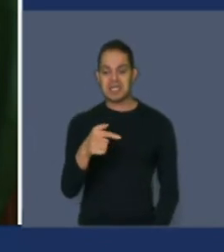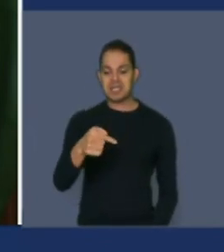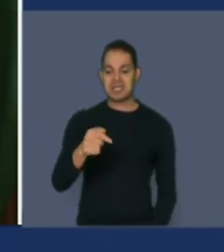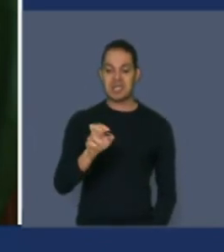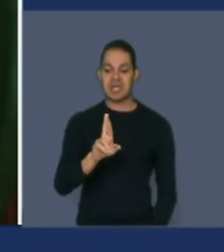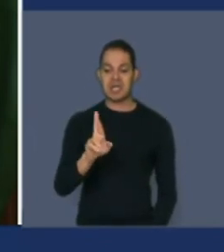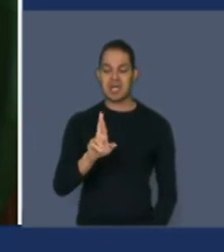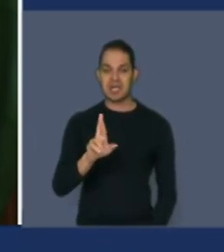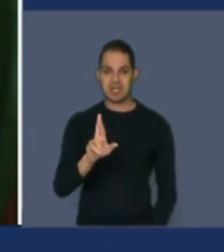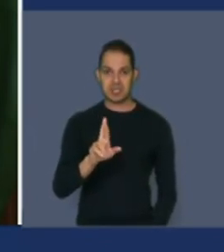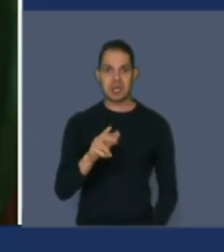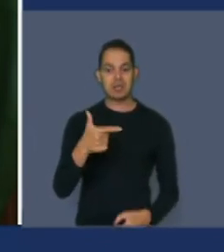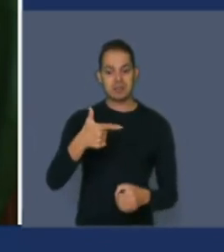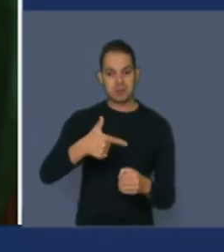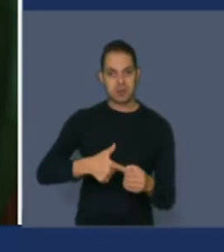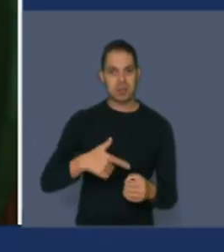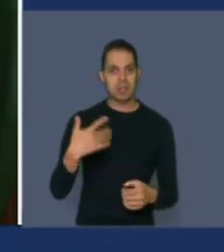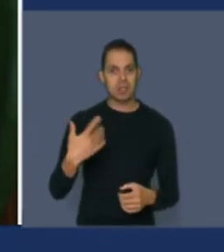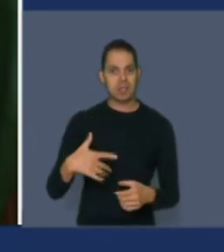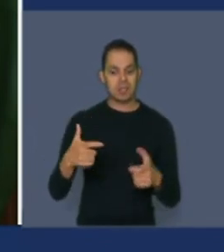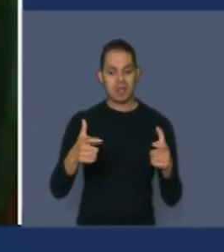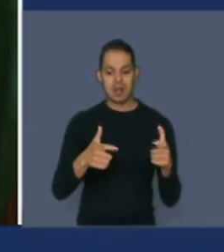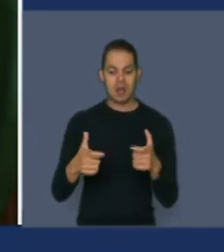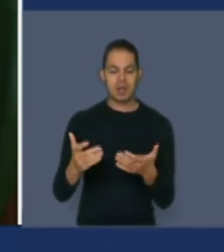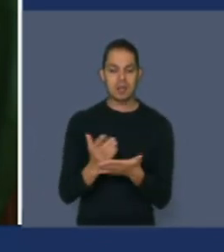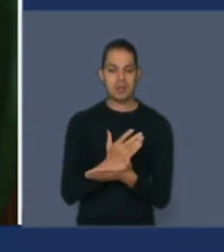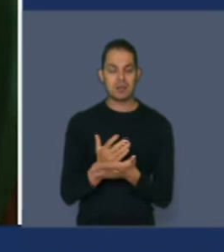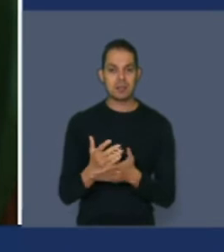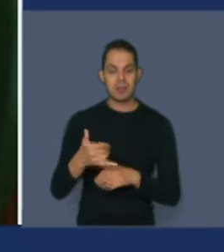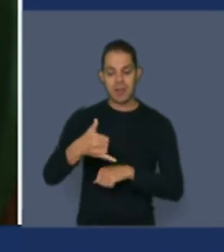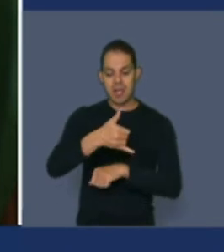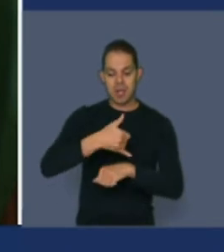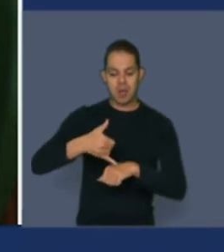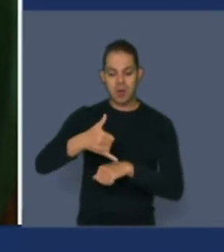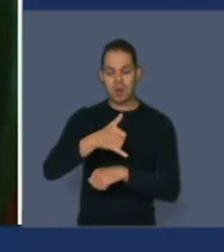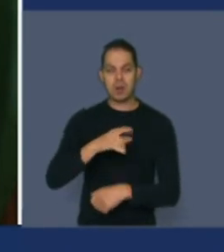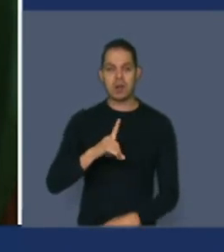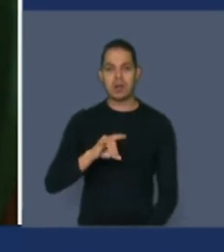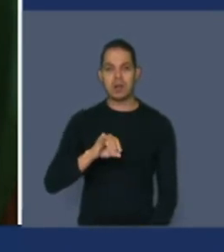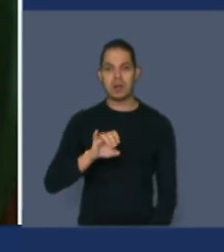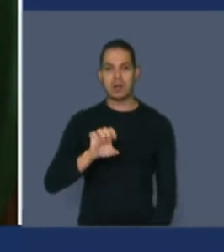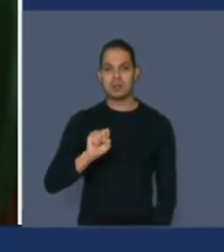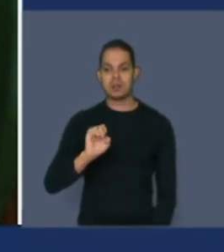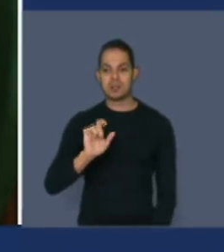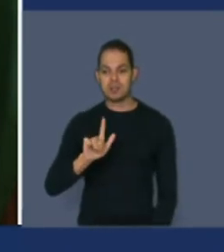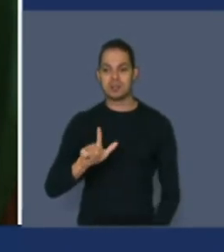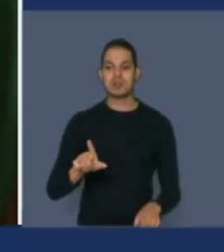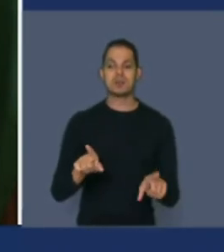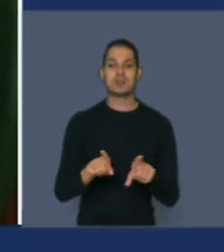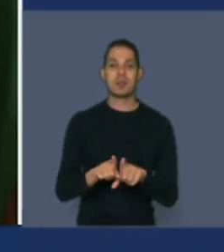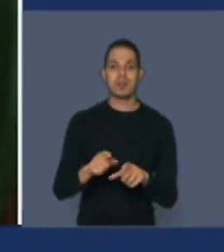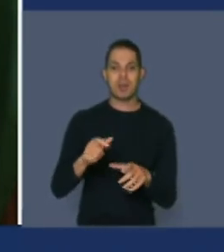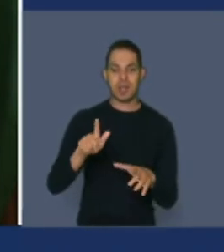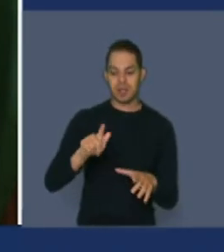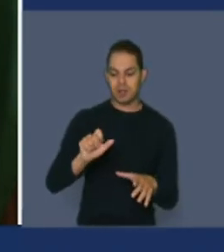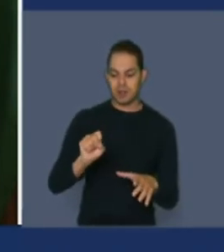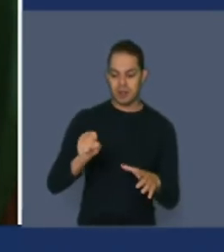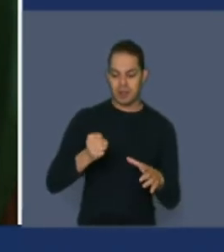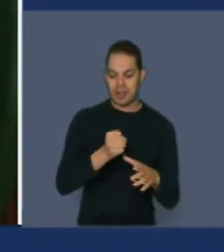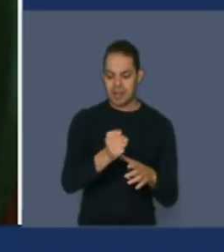ALGUNS POSTOS, O PREÇO DO ÓLEO DIESEL, O PREÇO DO GÁS DE COZINHA, O PREÇO DA